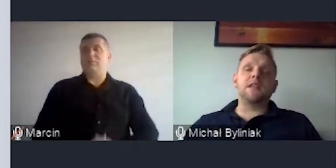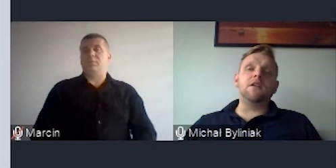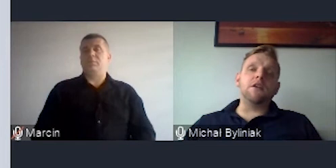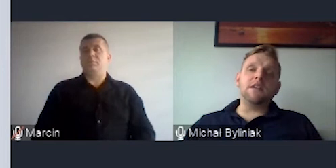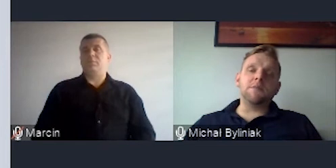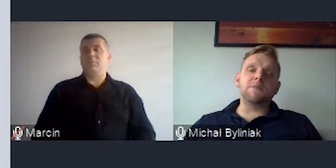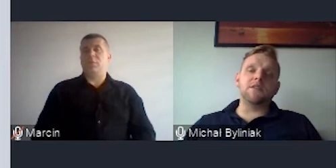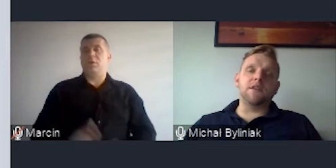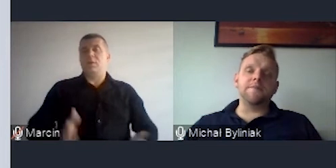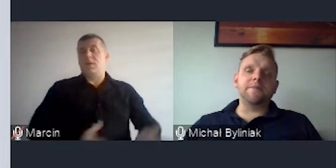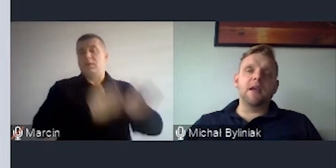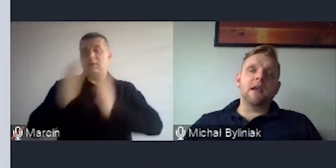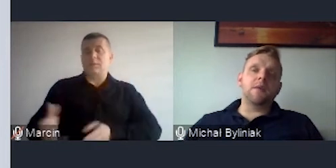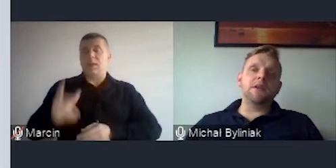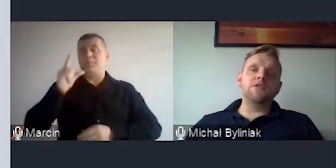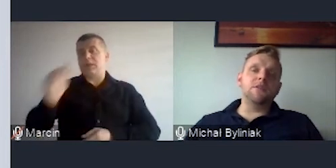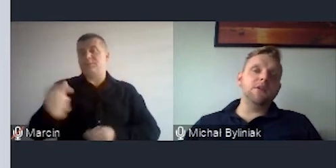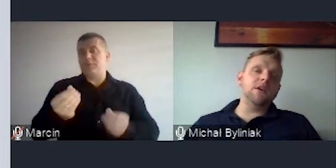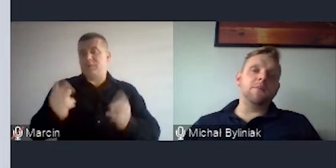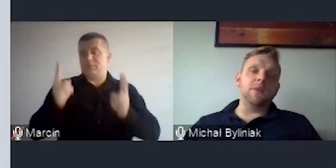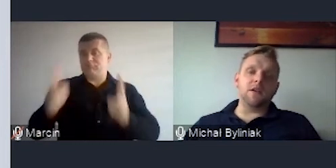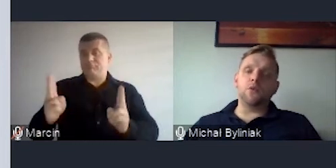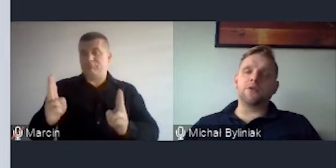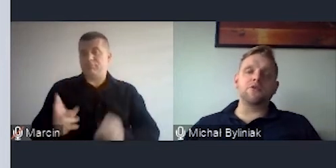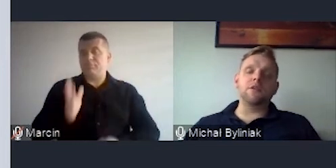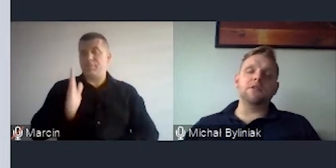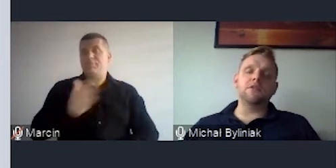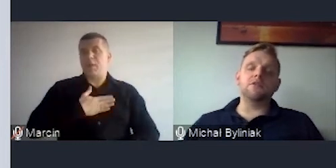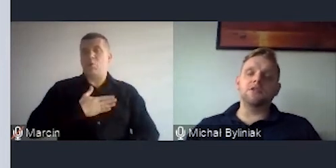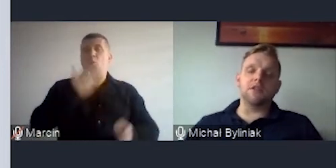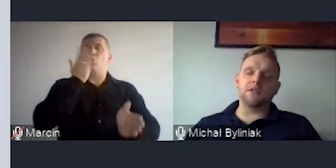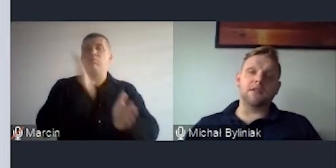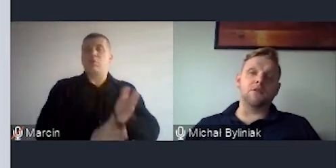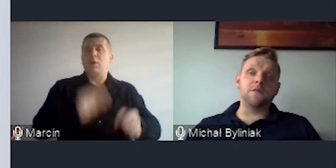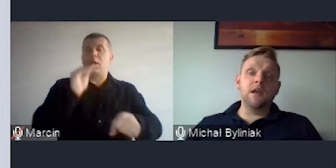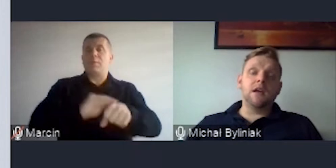W tej kolejnej perspektywie będziemy mieli uproszczone metody rozliczania wydatków.